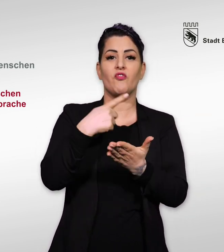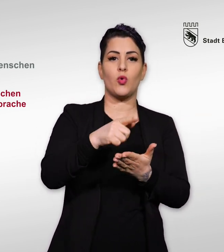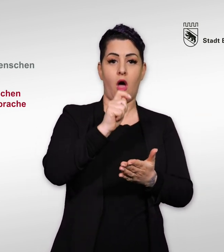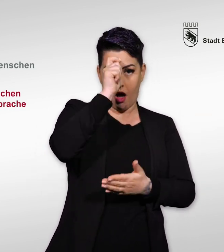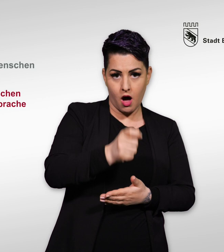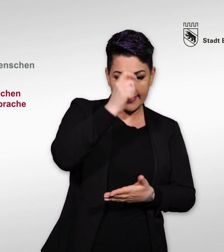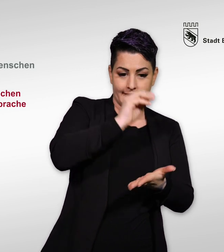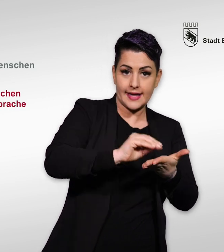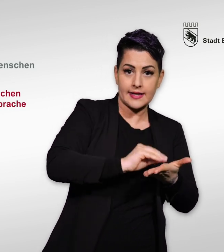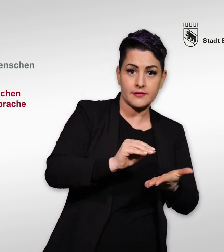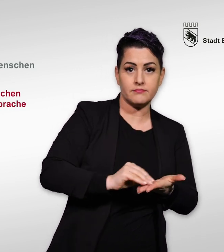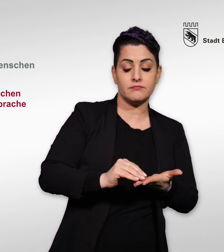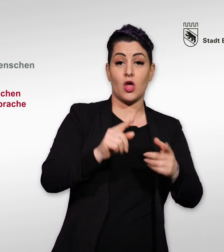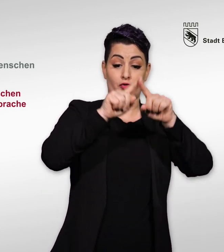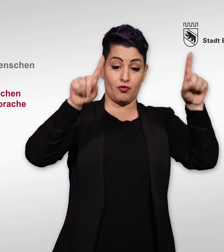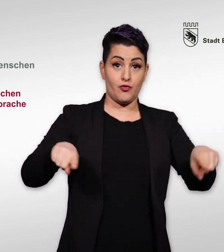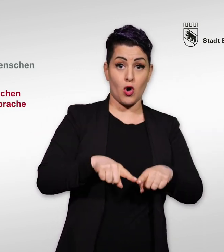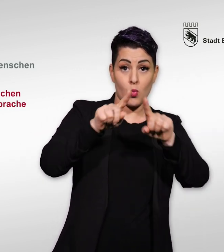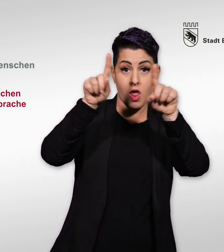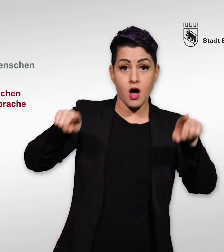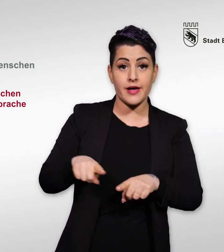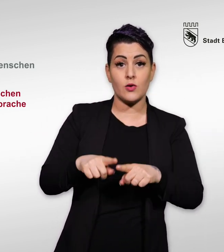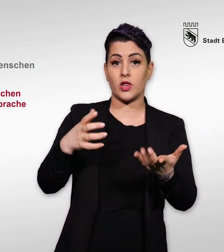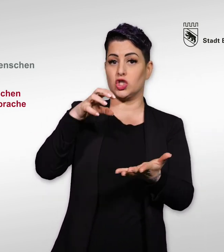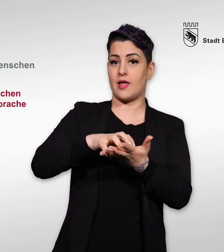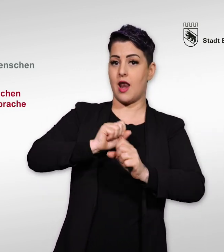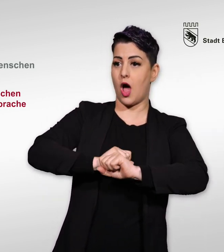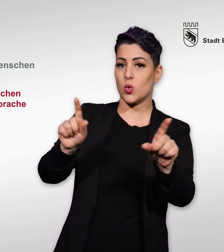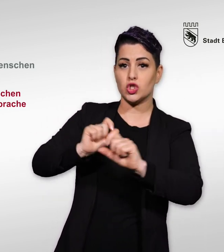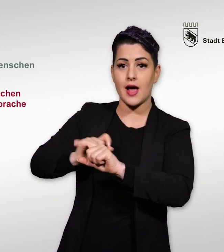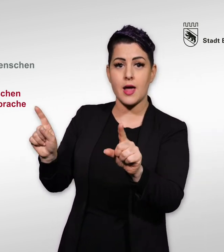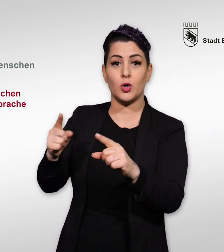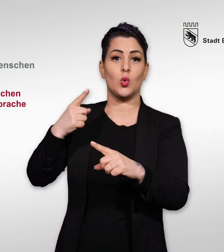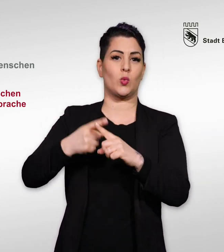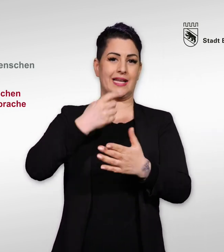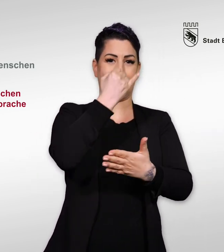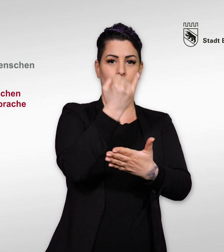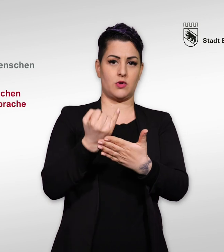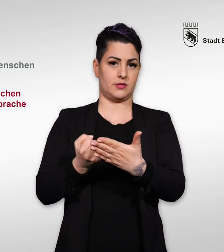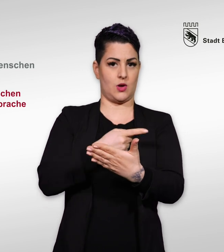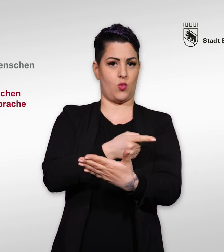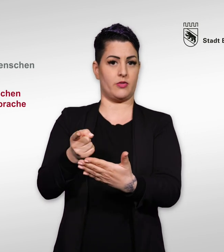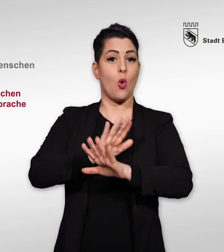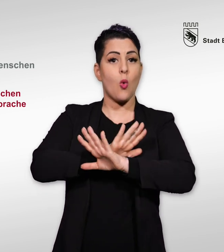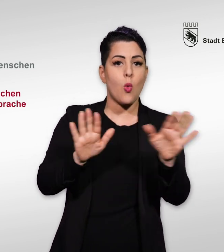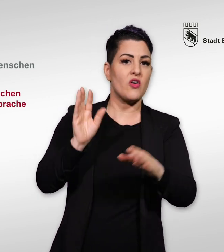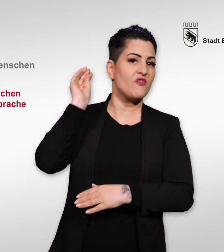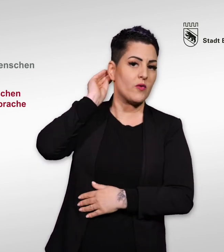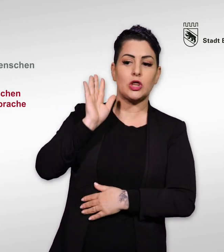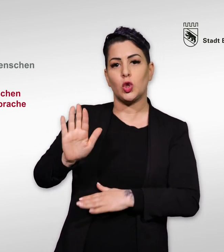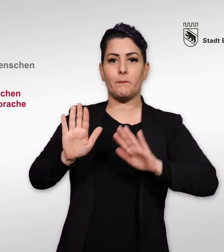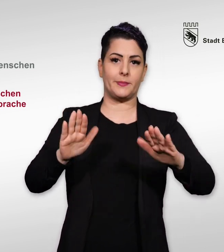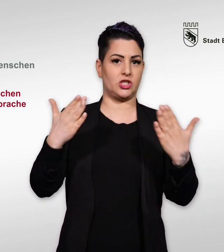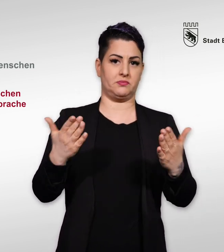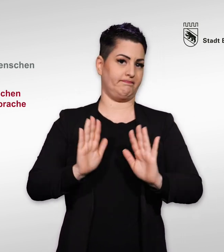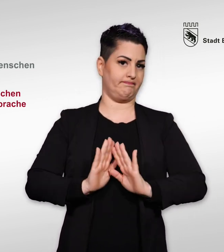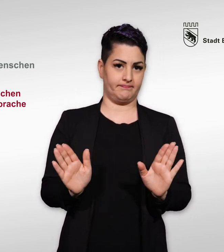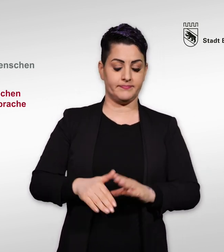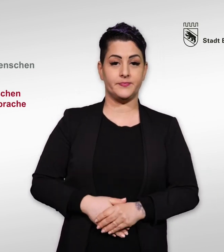für Anreden, Formulare, Stellenausschreibungen und stereotypenfreie Illustrationen.